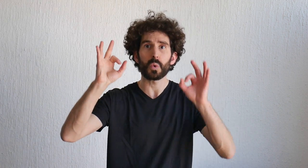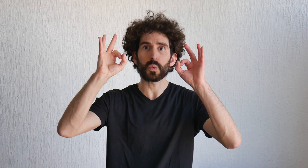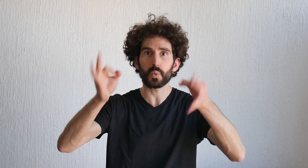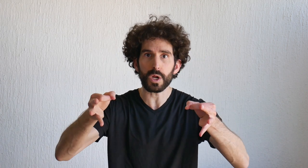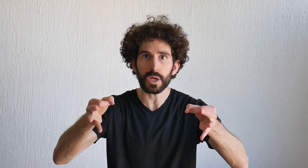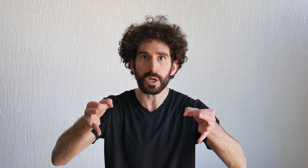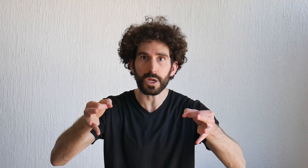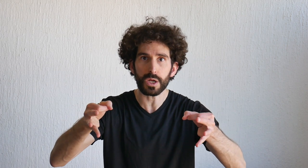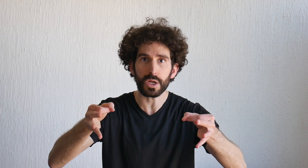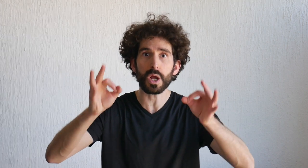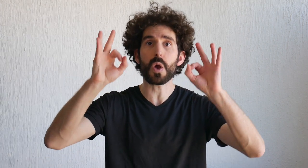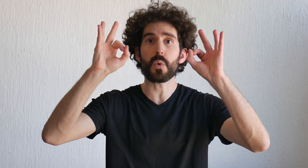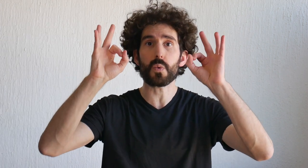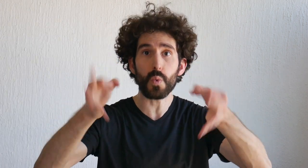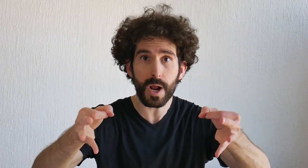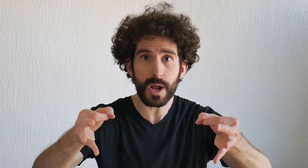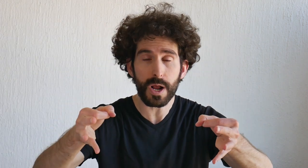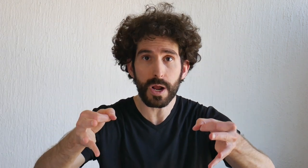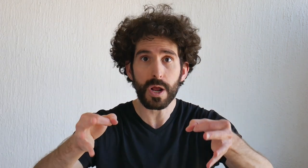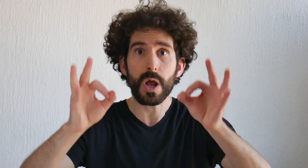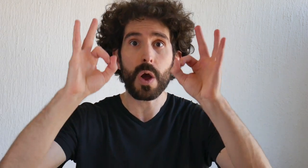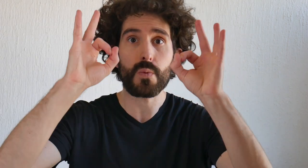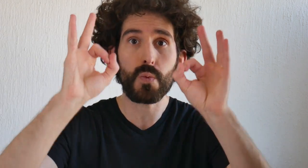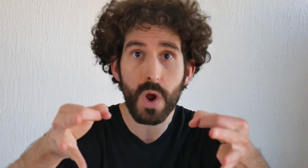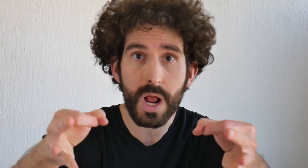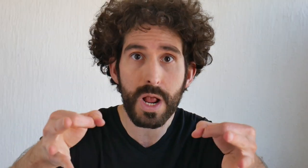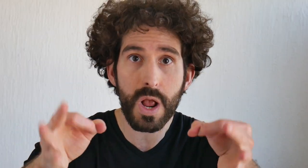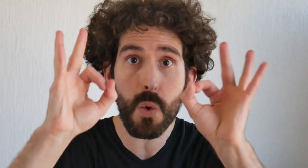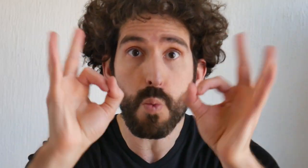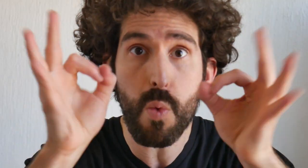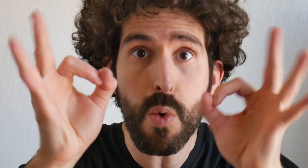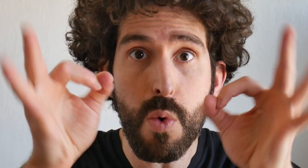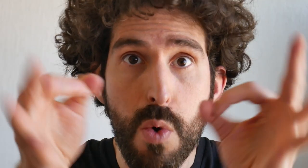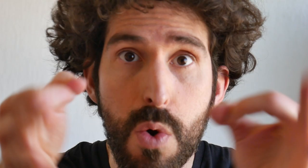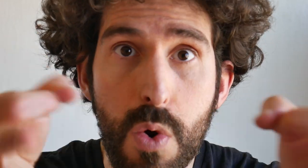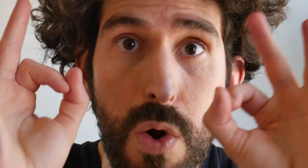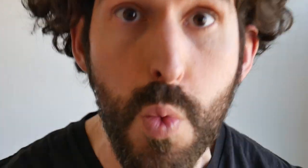Oui ! Ouiouiouioui !